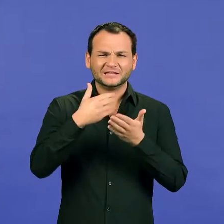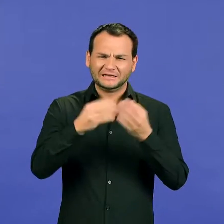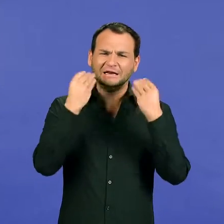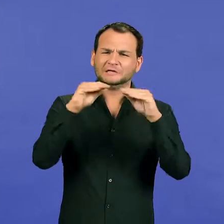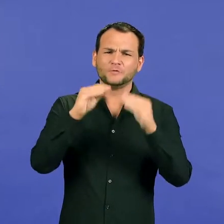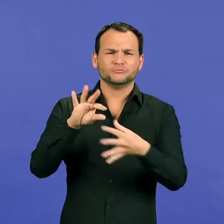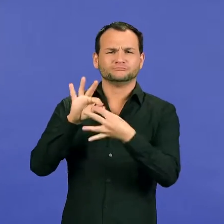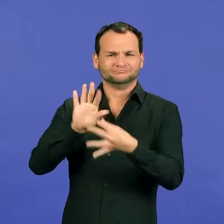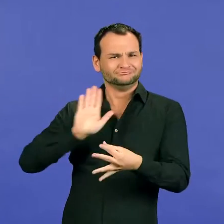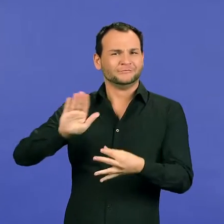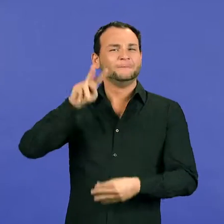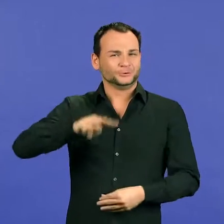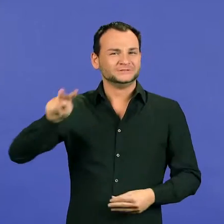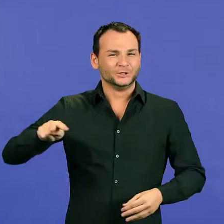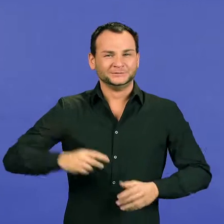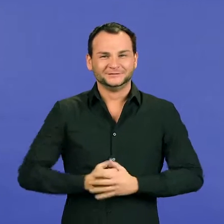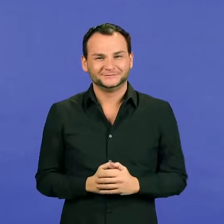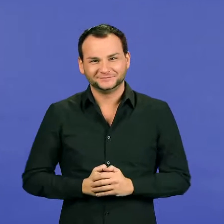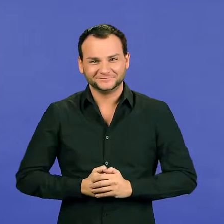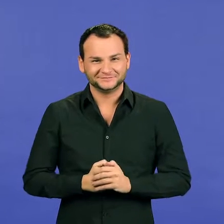Weitere Infos zu unserem Museum